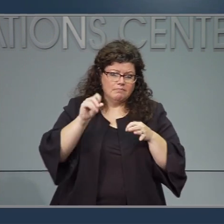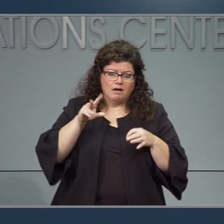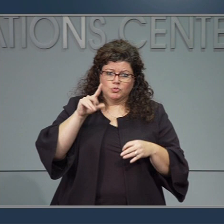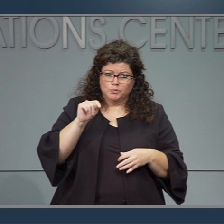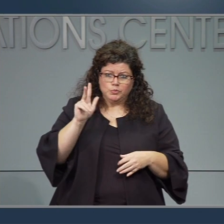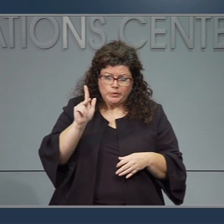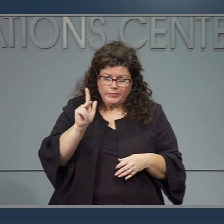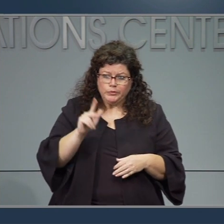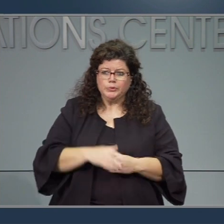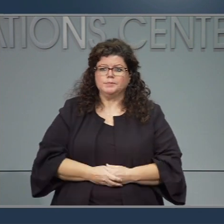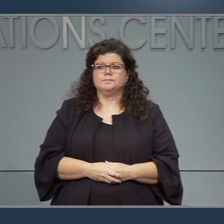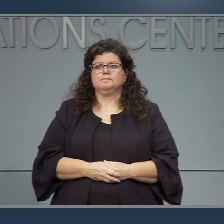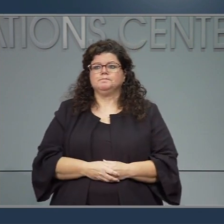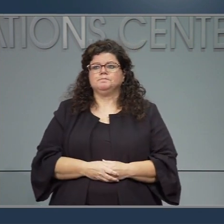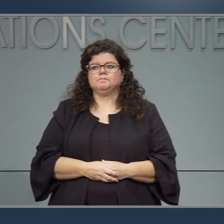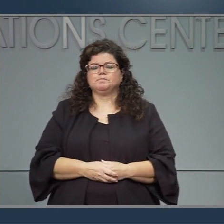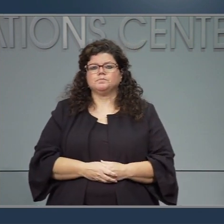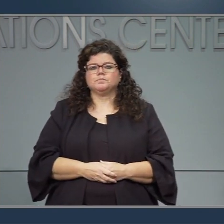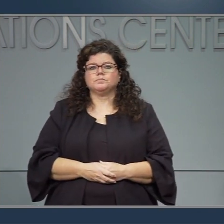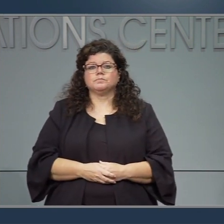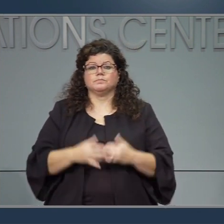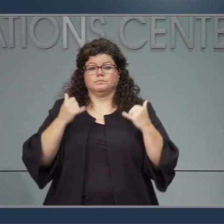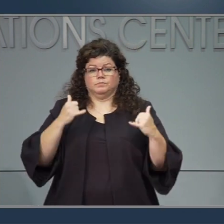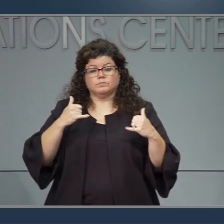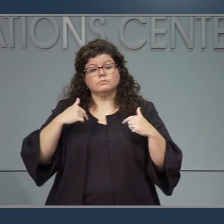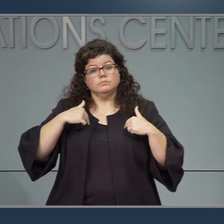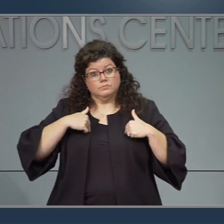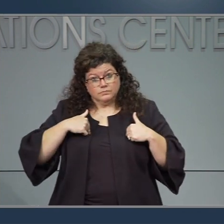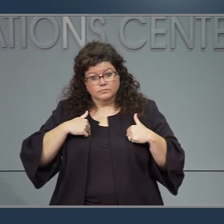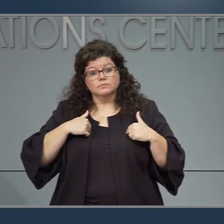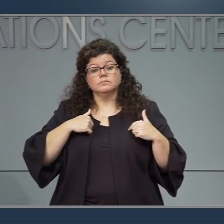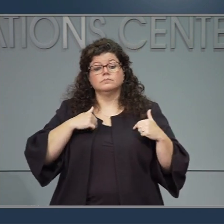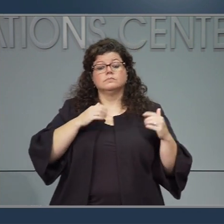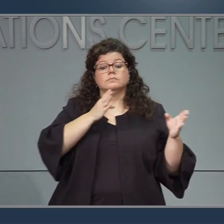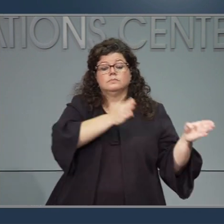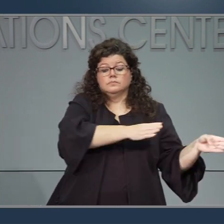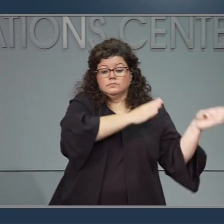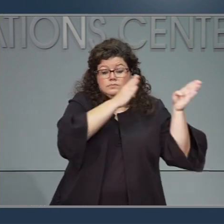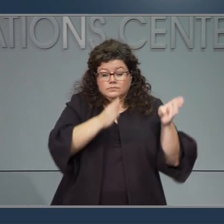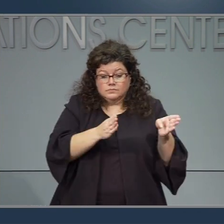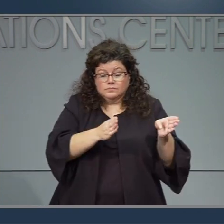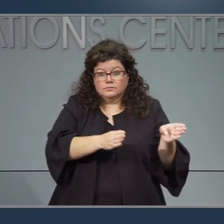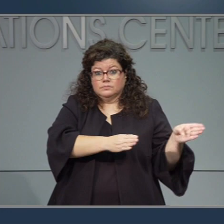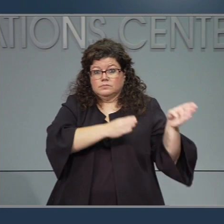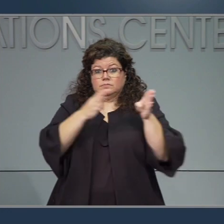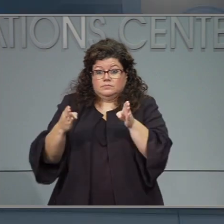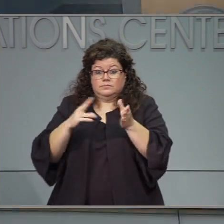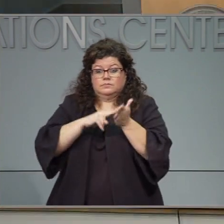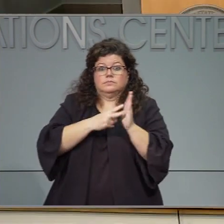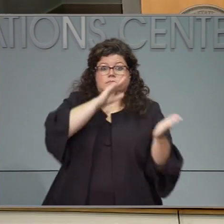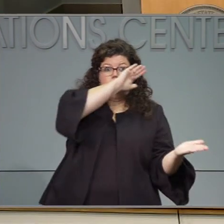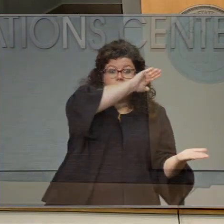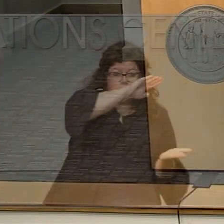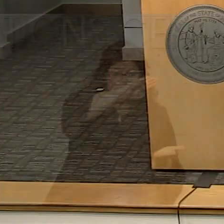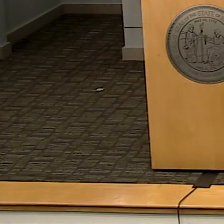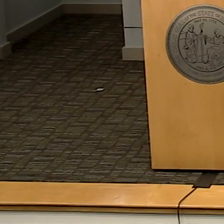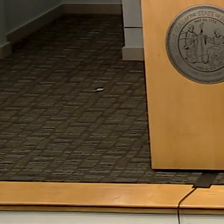La fase tres continua con nuestro enfoque de interruptor gradual para relajar y Stern si en.